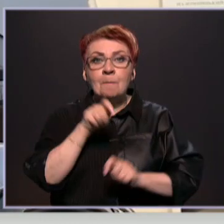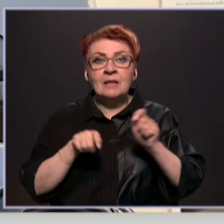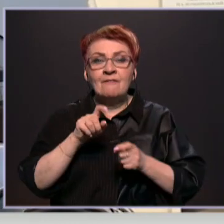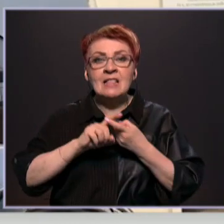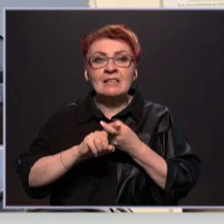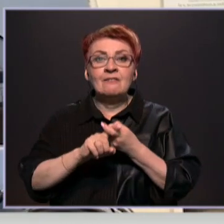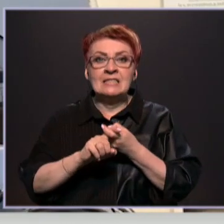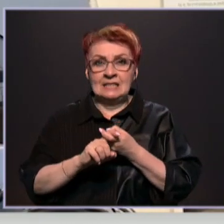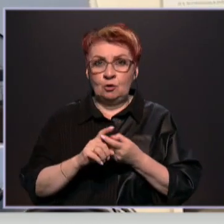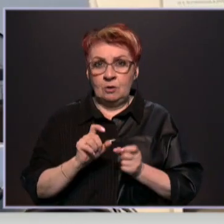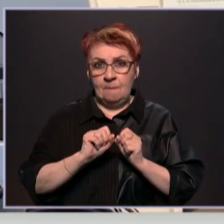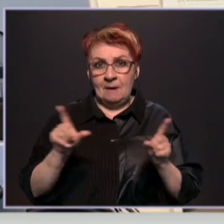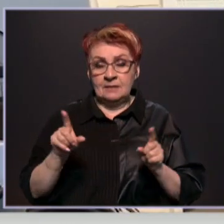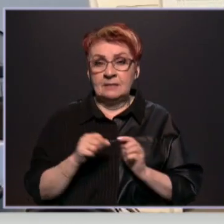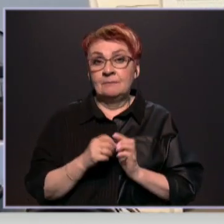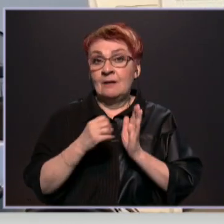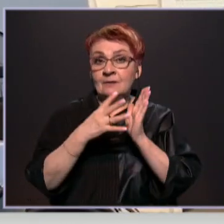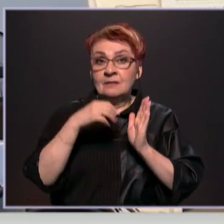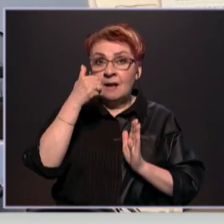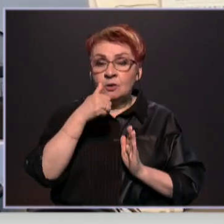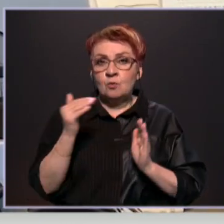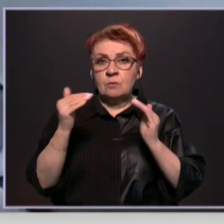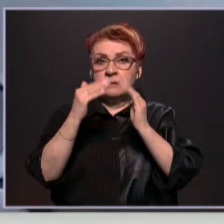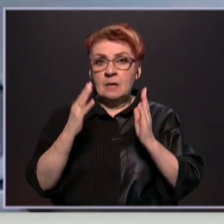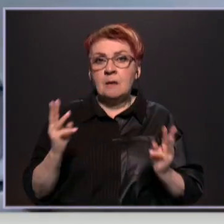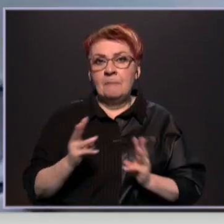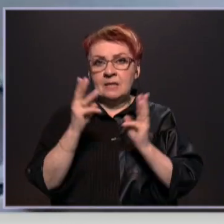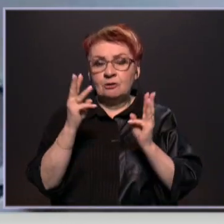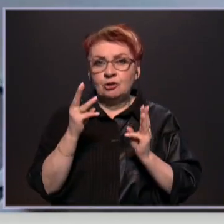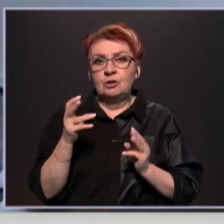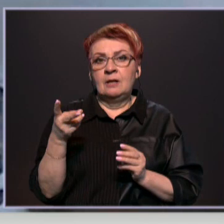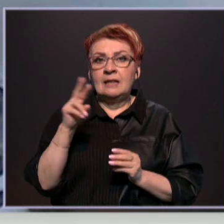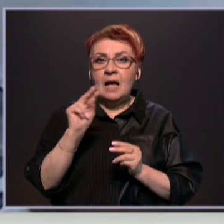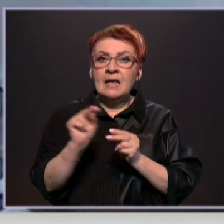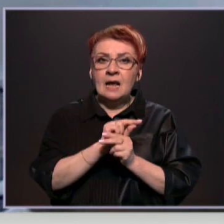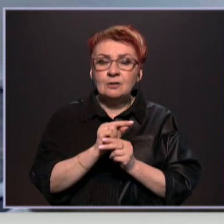больницы в 2019 году здание подождали для Капитальная реконструкции сооружения потребовались